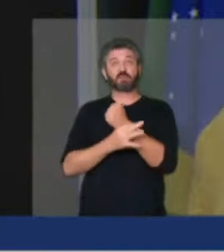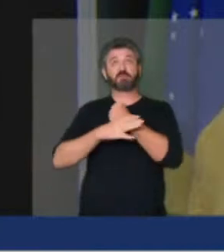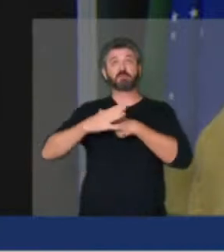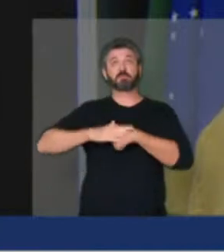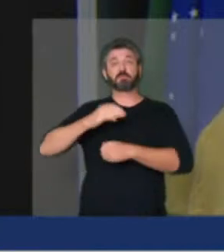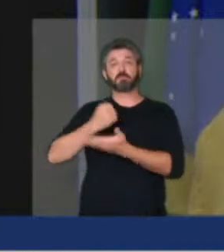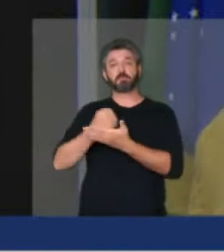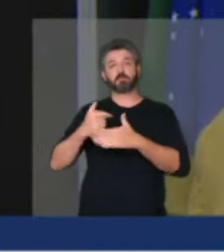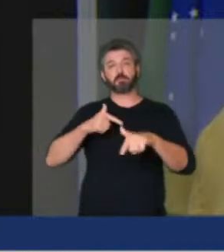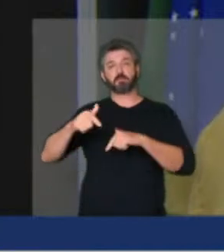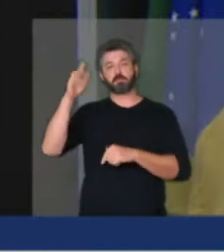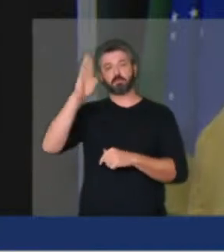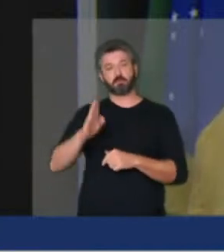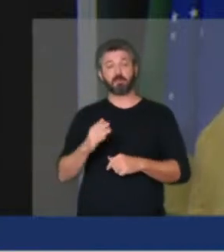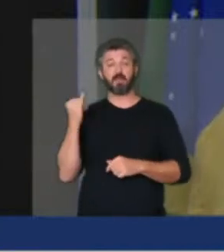POSSAMOS AUXILIAR SIM O SETOR ECONÔMICO. PORQUE O SETOR